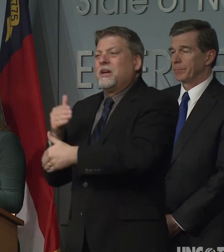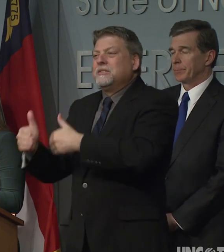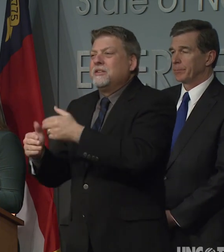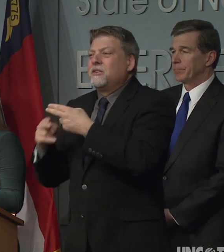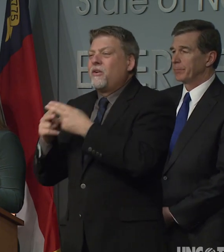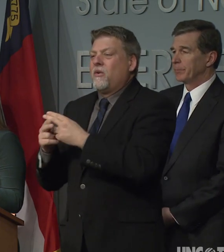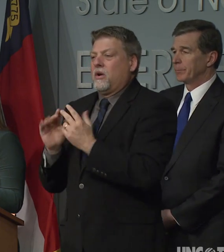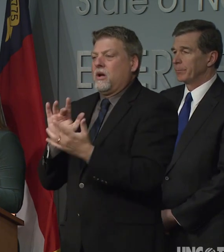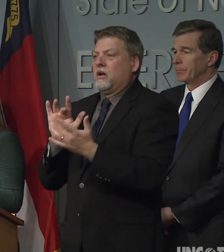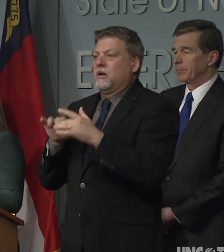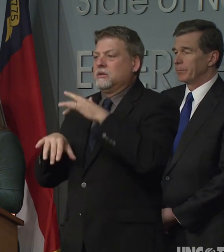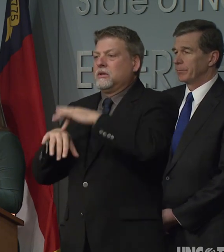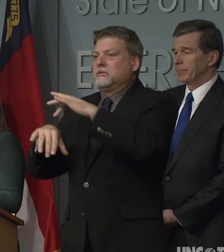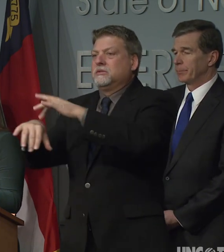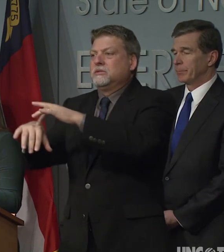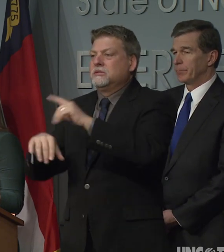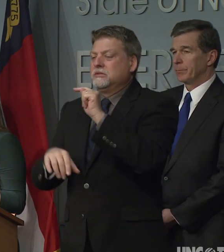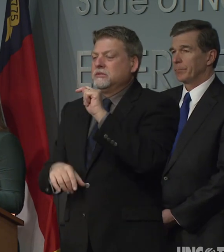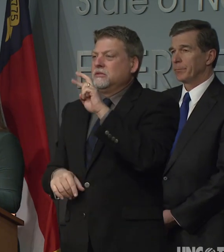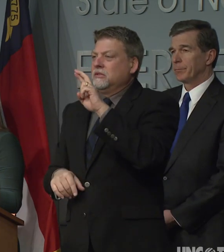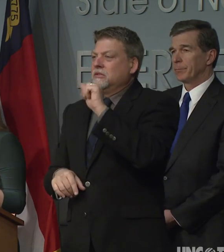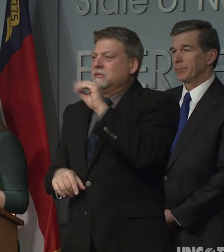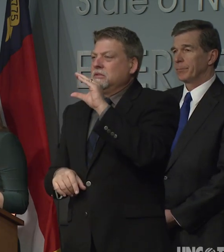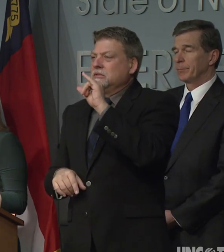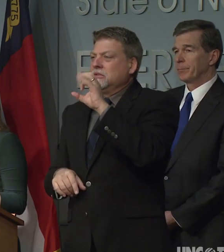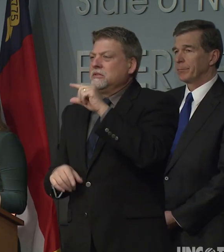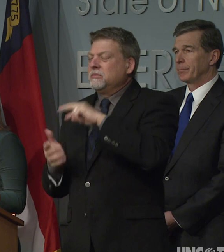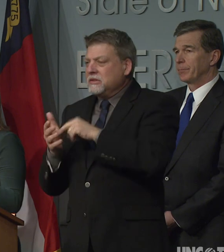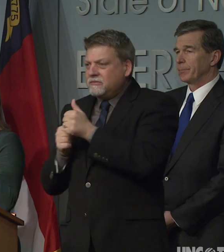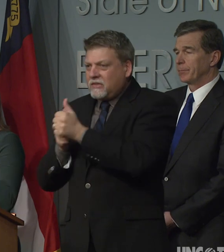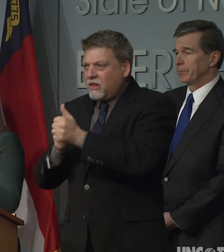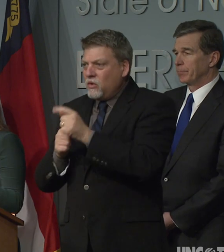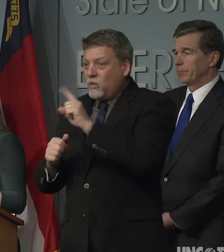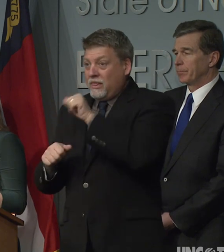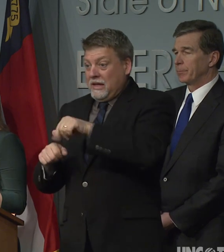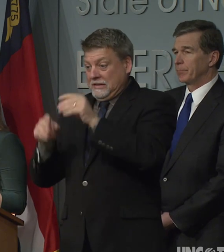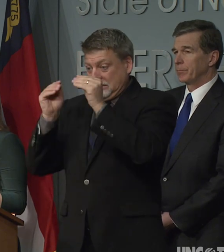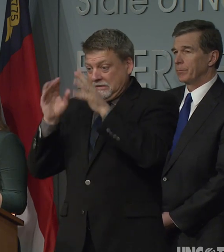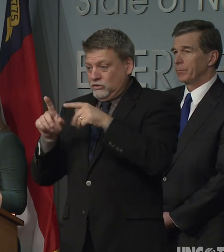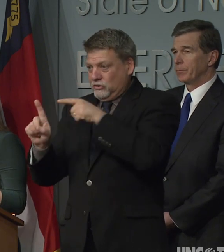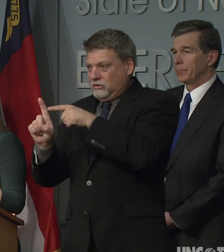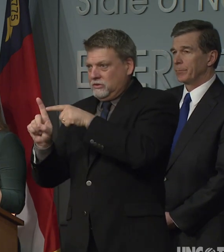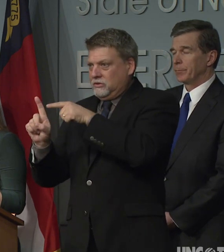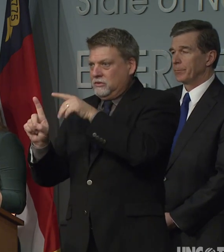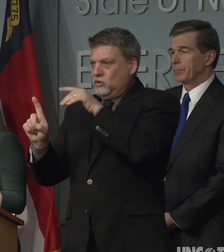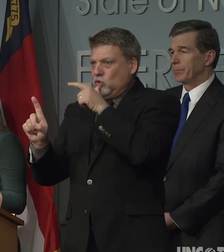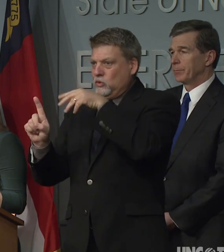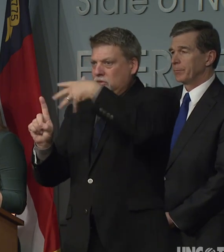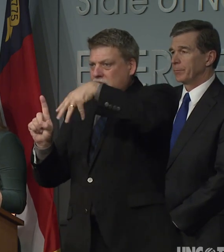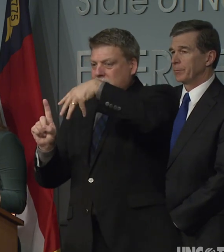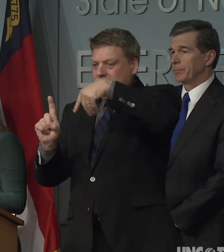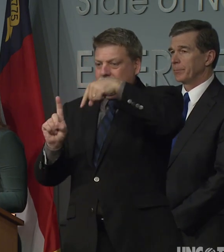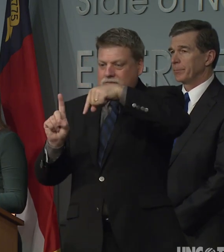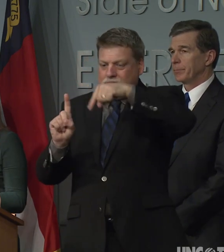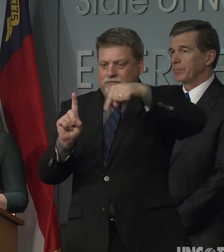que está siendo el está rastreando el contacto y están viendo todos los detalles relacionados con este en este